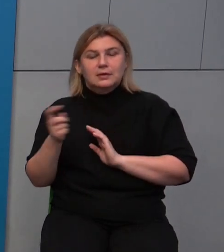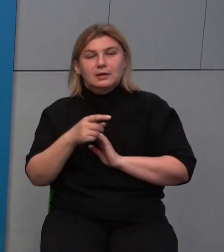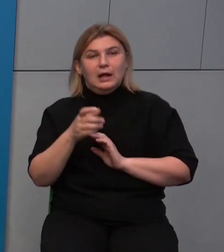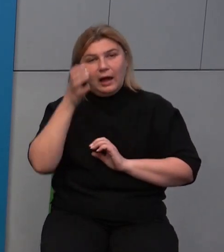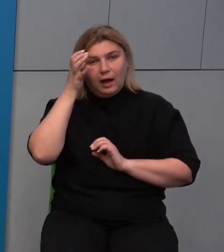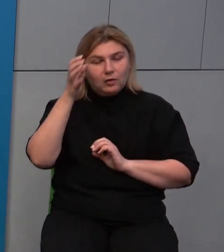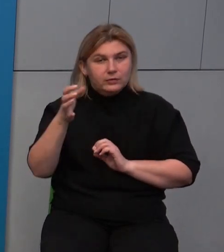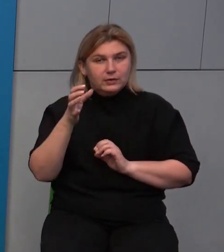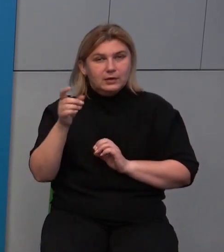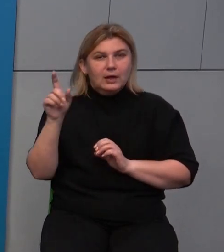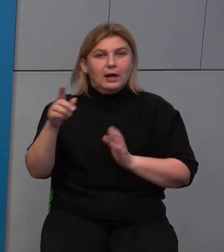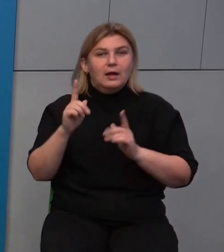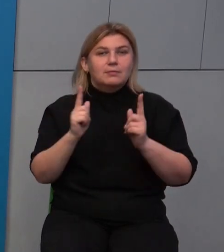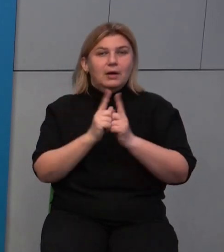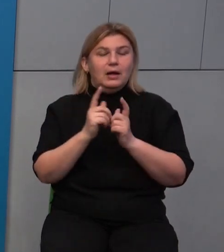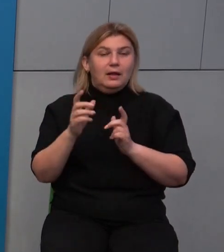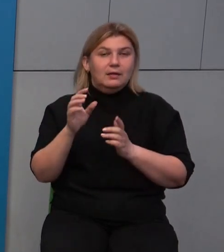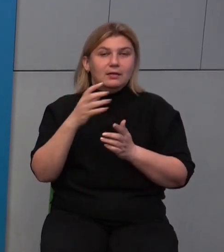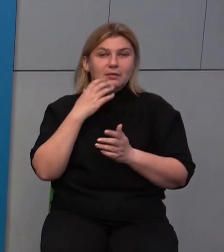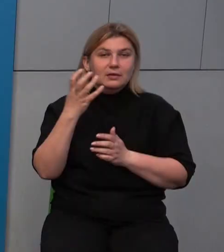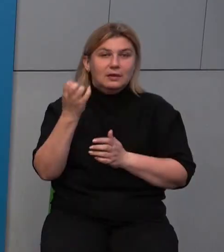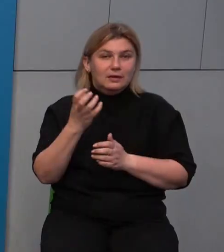Kiedy jest spotkanie jest nagrywane niektórych rzeczy nie można powiedzieć.